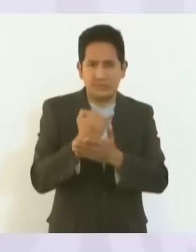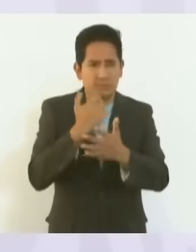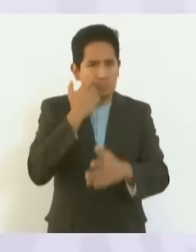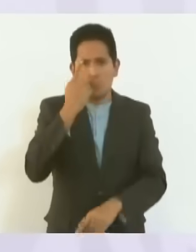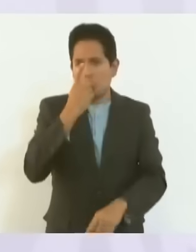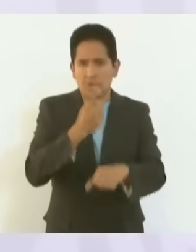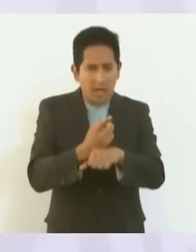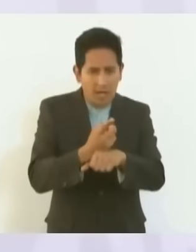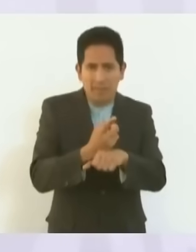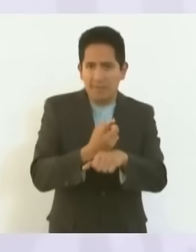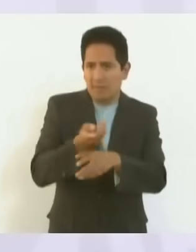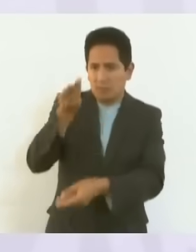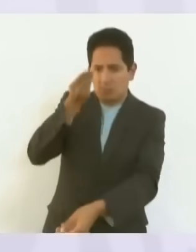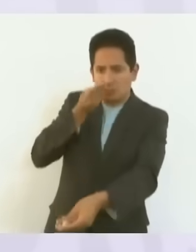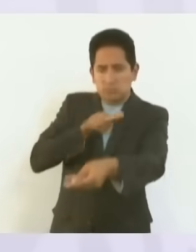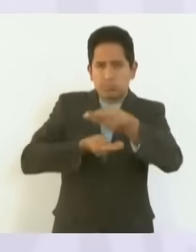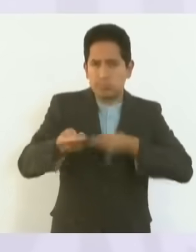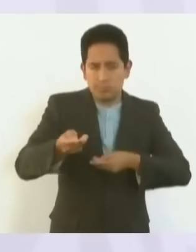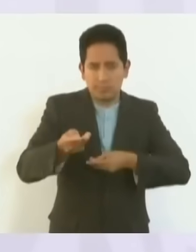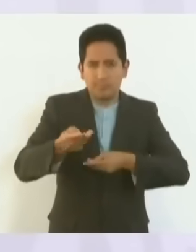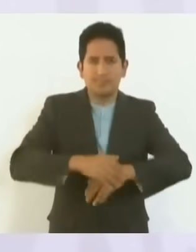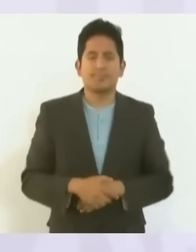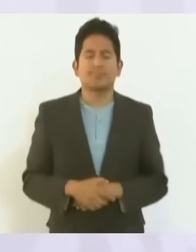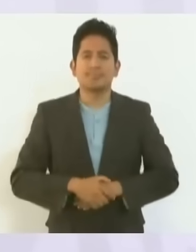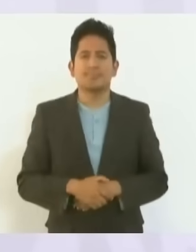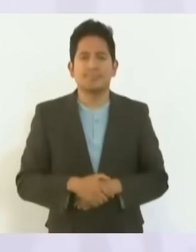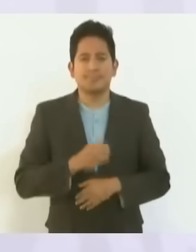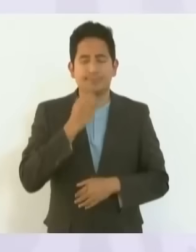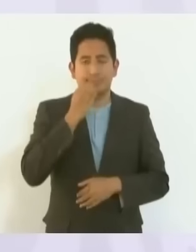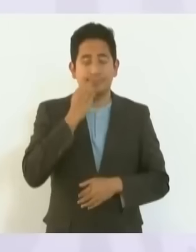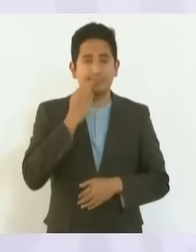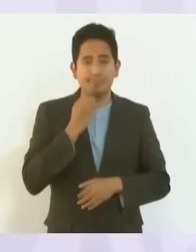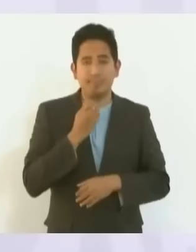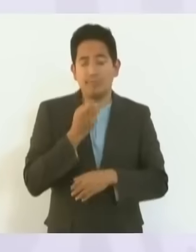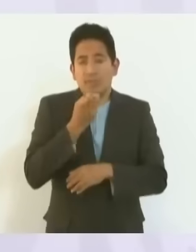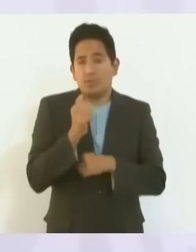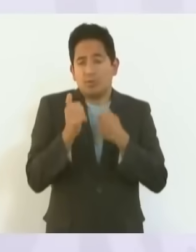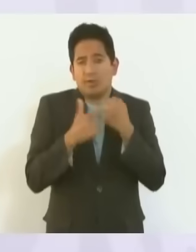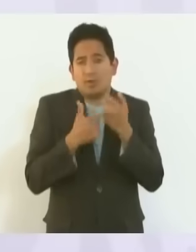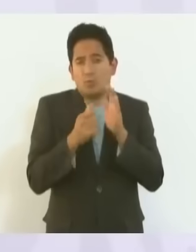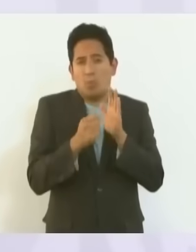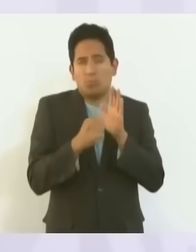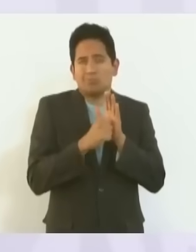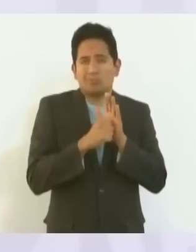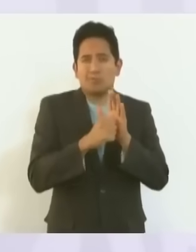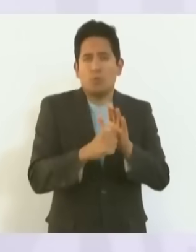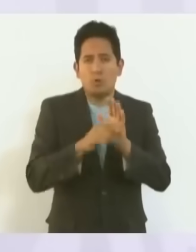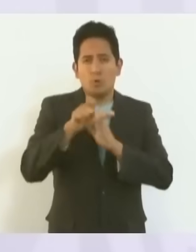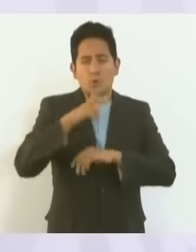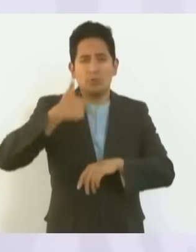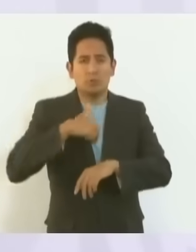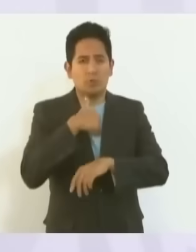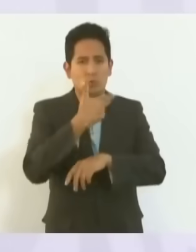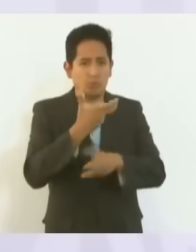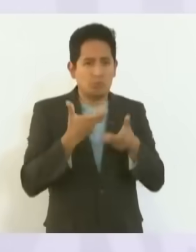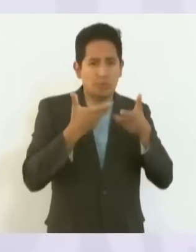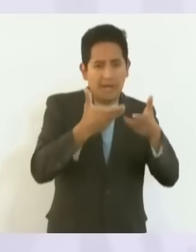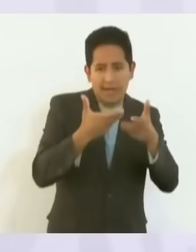y recibir recursos a cambio. Es muy simbólico retirar un arma de la calle, un arma de una casa,